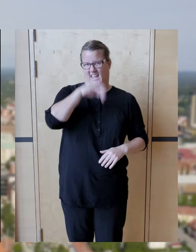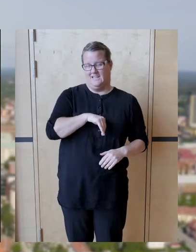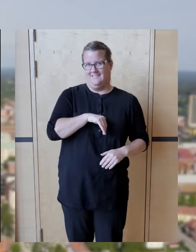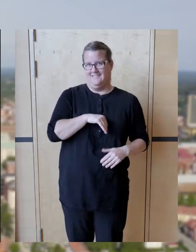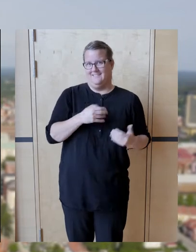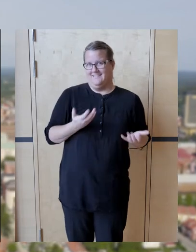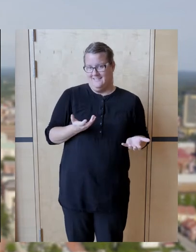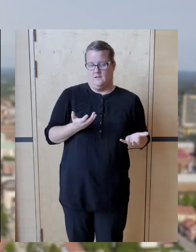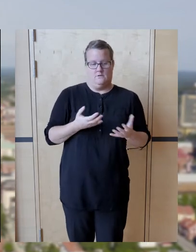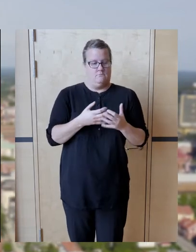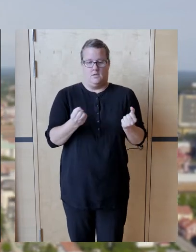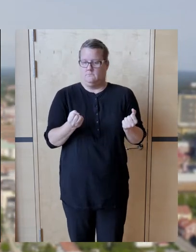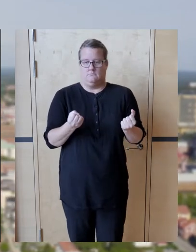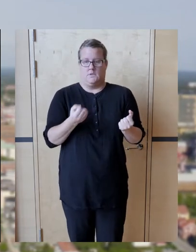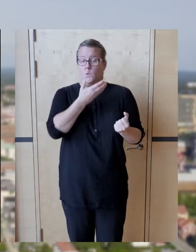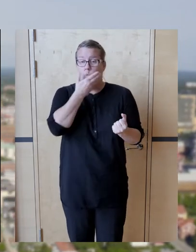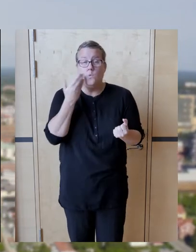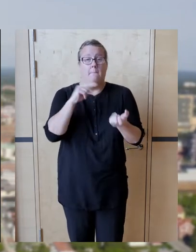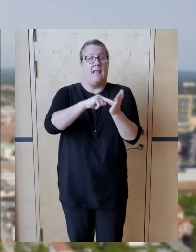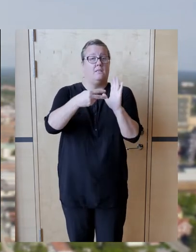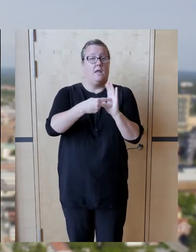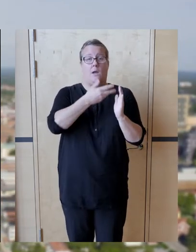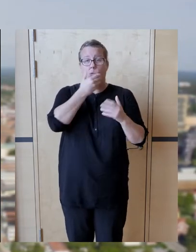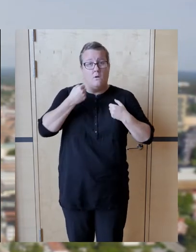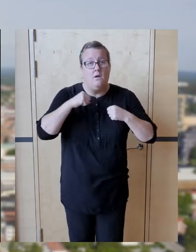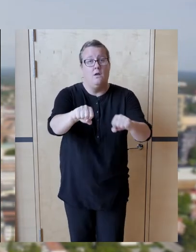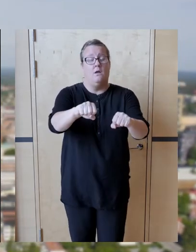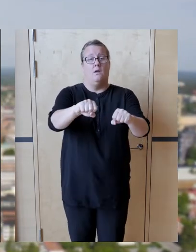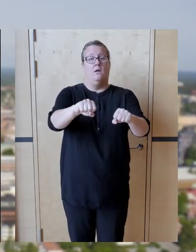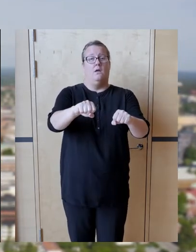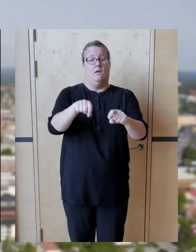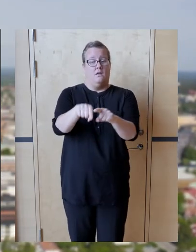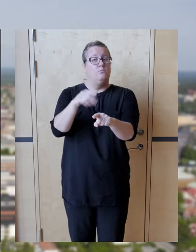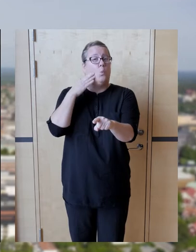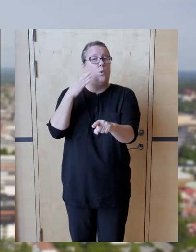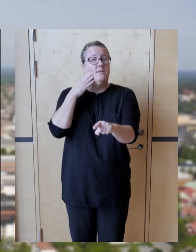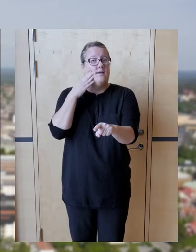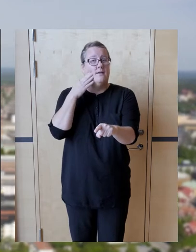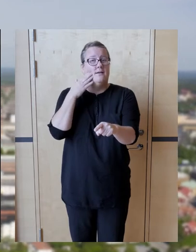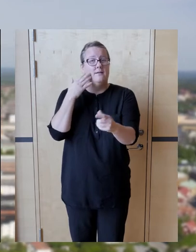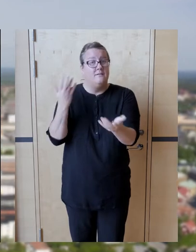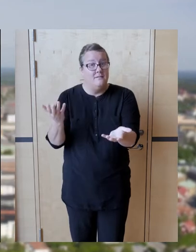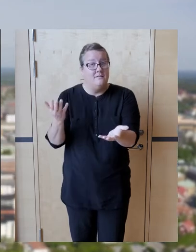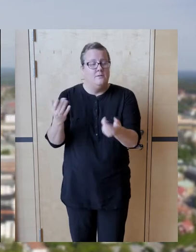Varken planera eller starta ett boende Och vi alliansen är